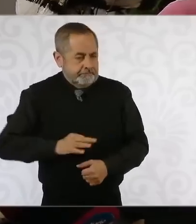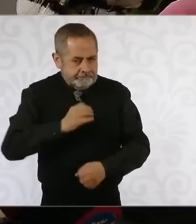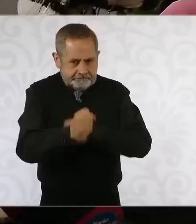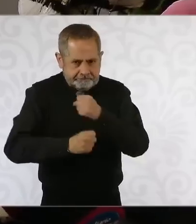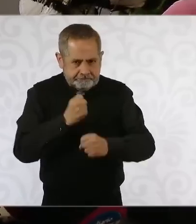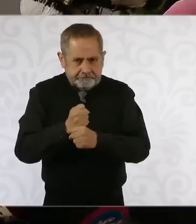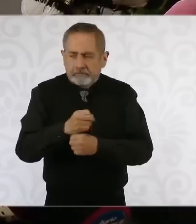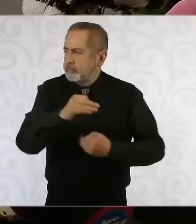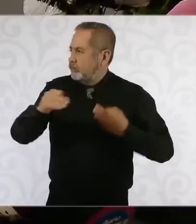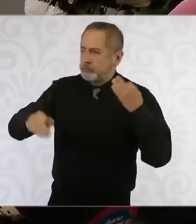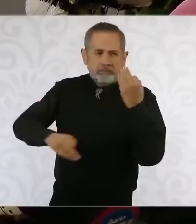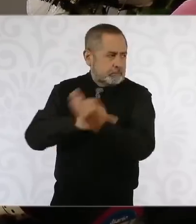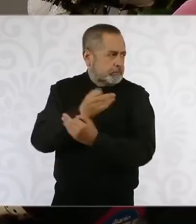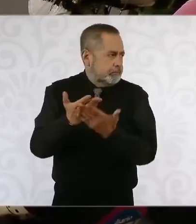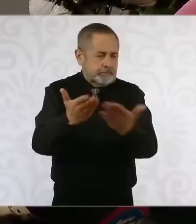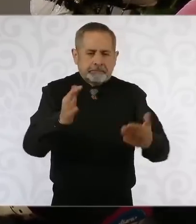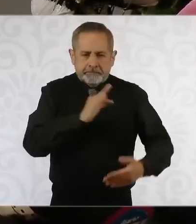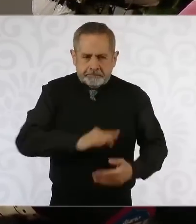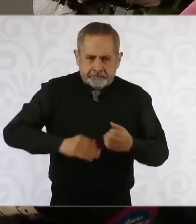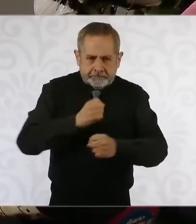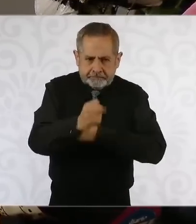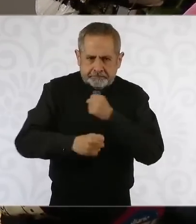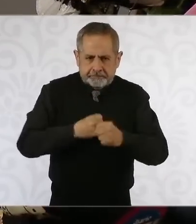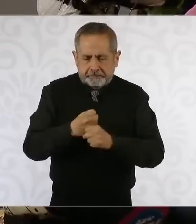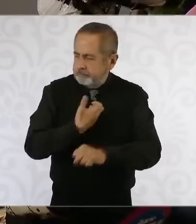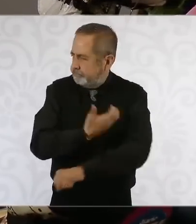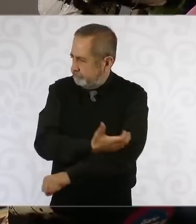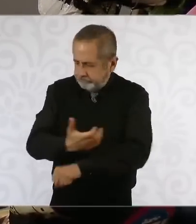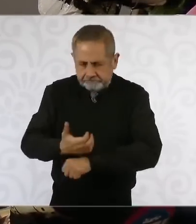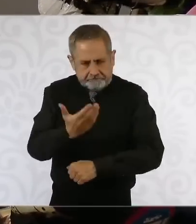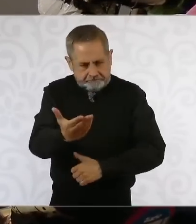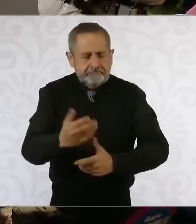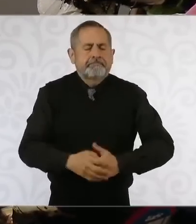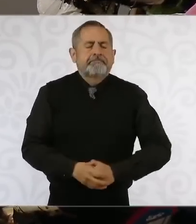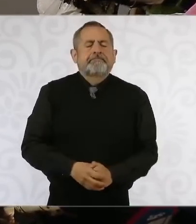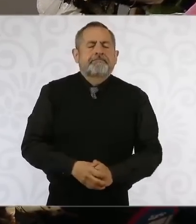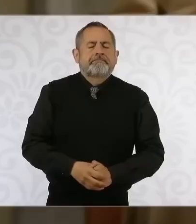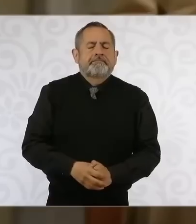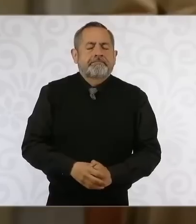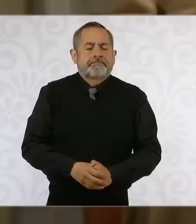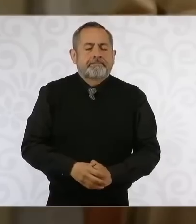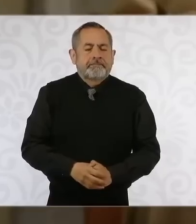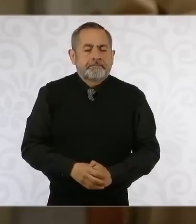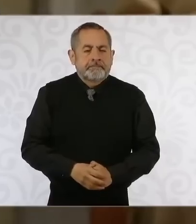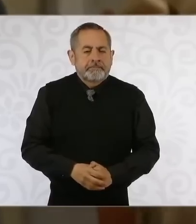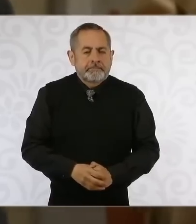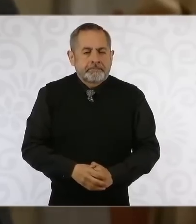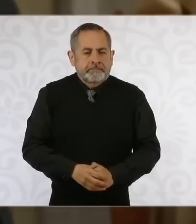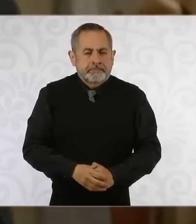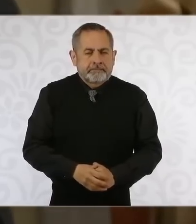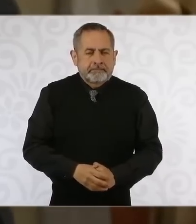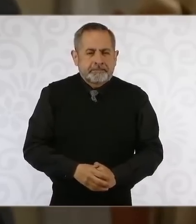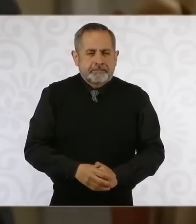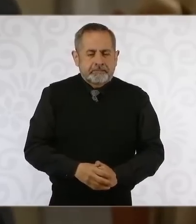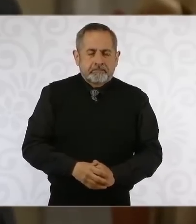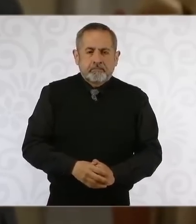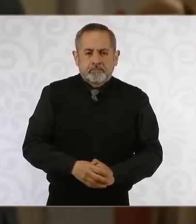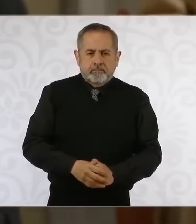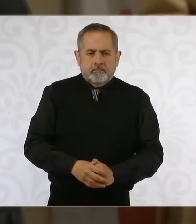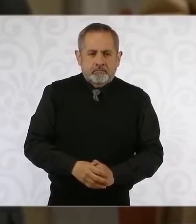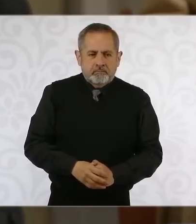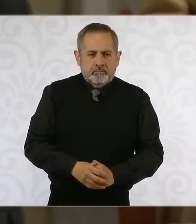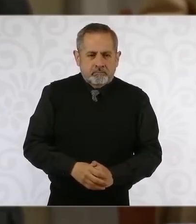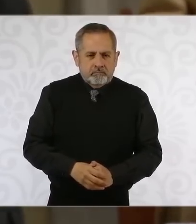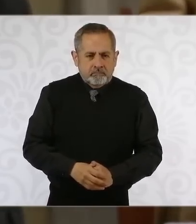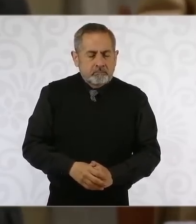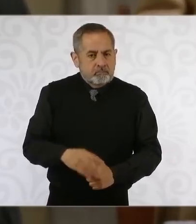todas y todos los presentes a mis compañeros compañeras esta narrativa de la que se está